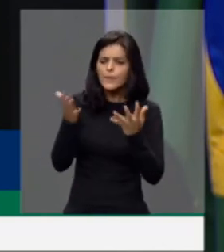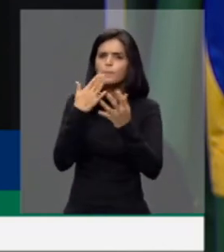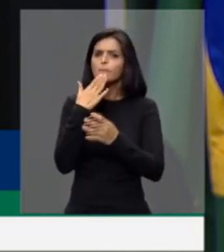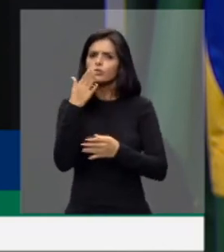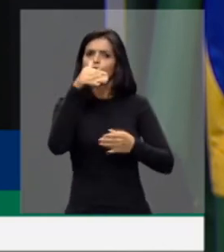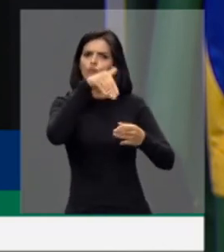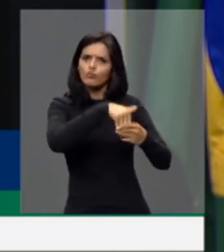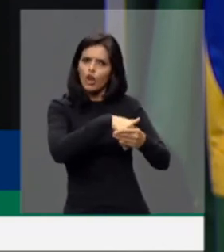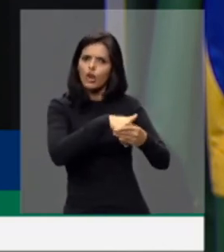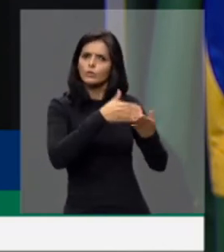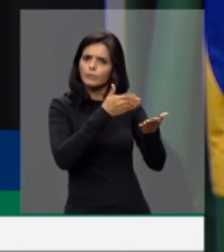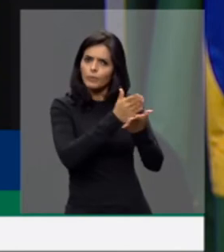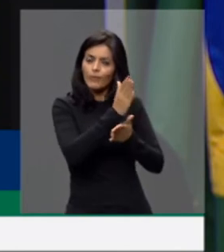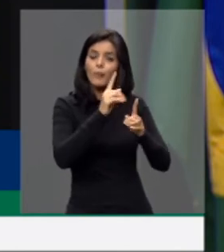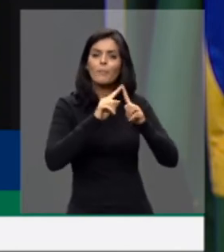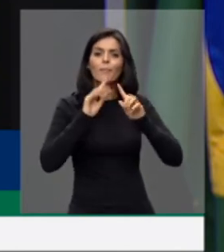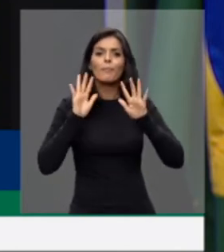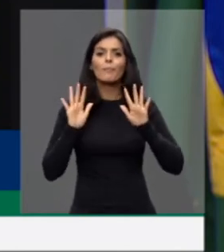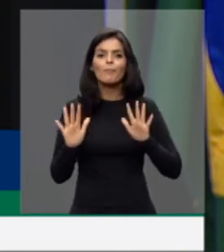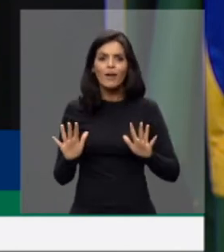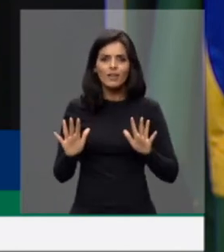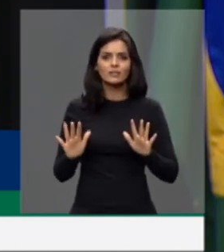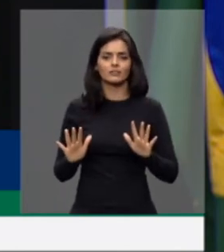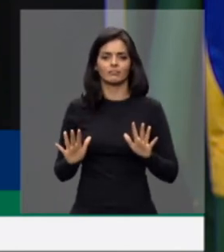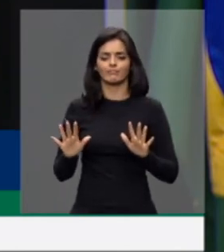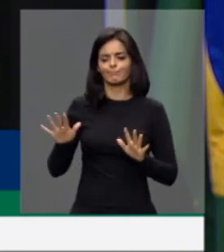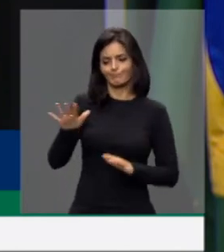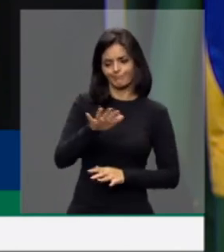DOS GOVERNADORES QUE INCENTIVARAM E PEDIRAM VOTO